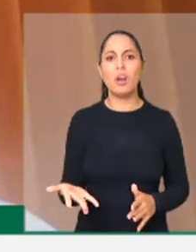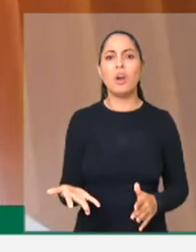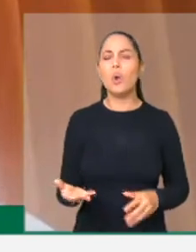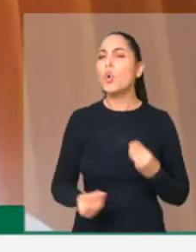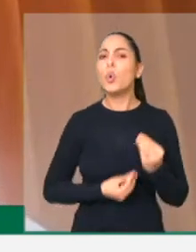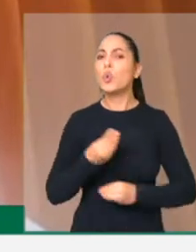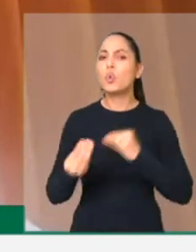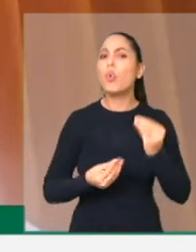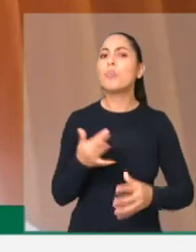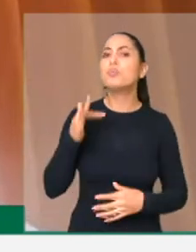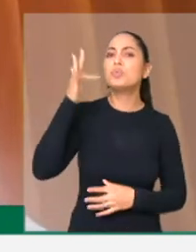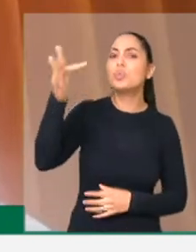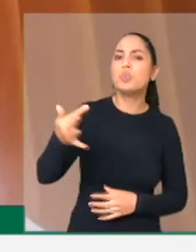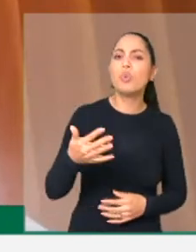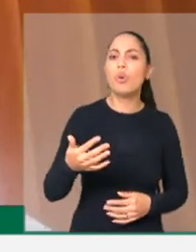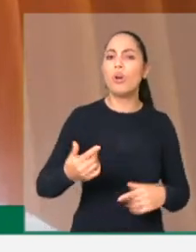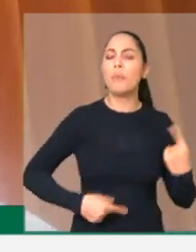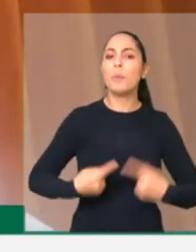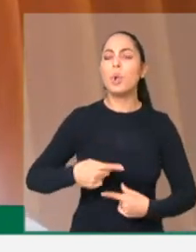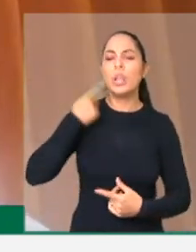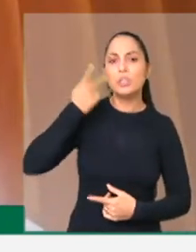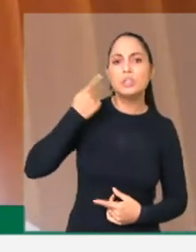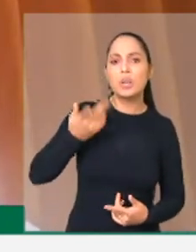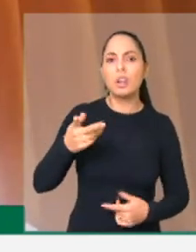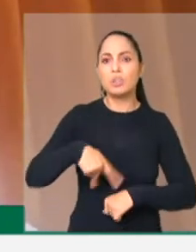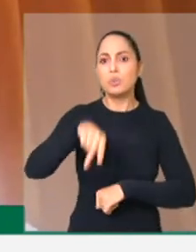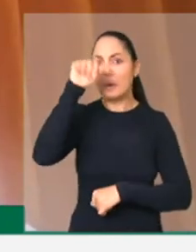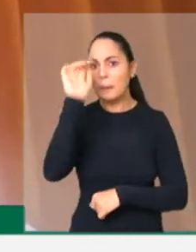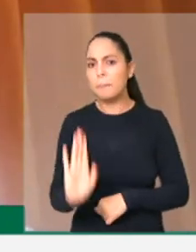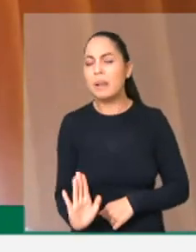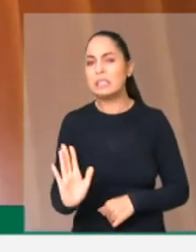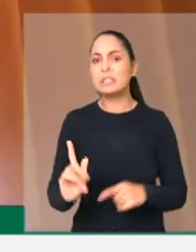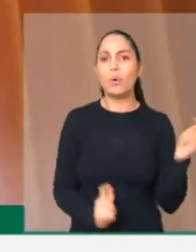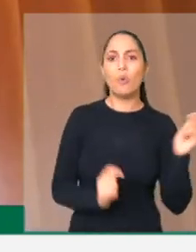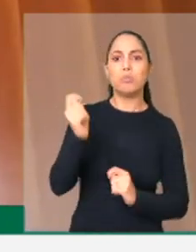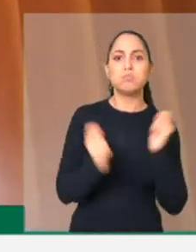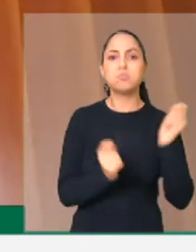[INTERRUPÇÃO NO ÁUDIO] -- [PRESIDENTE]: PARA DISCUTIR A FAVOR DA MATÉRIA,